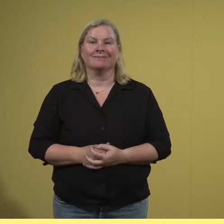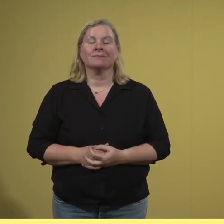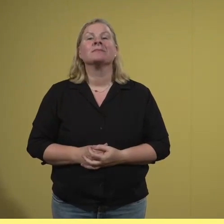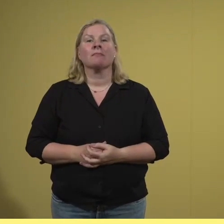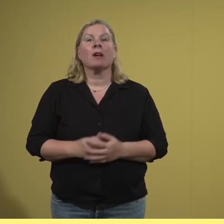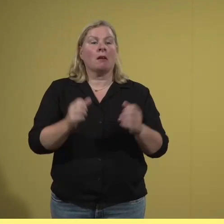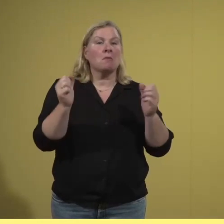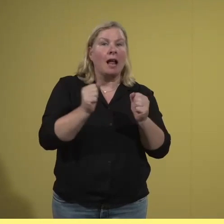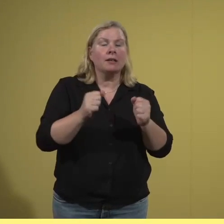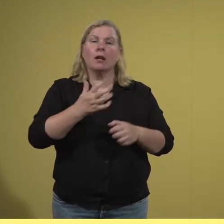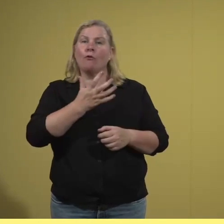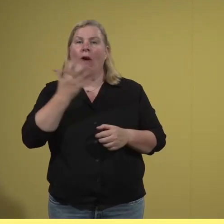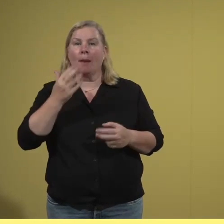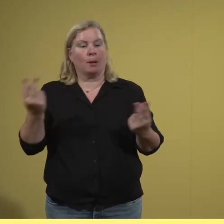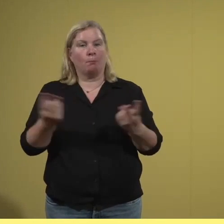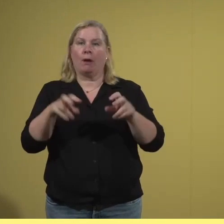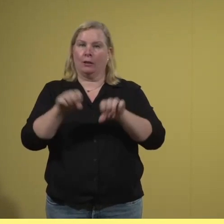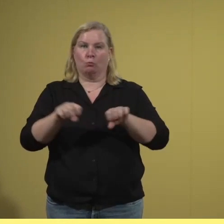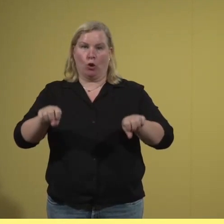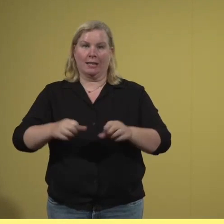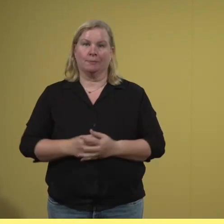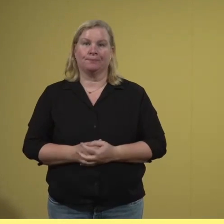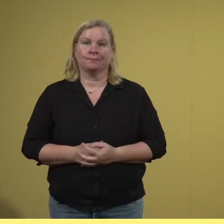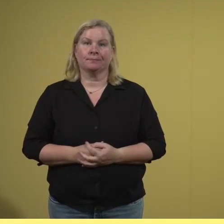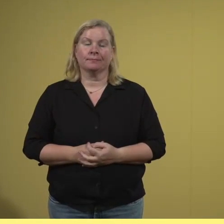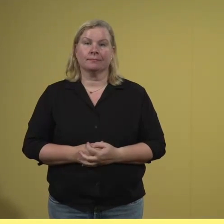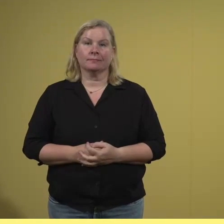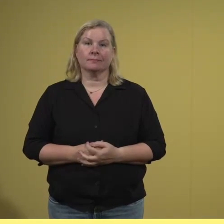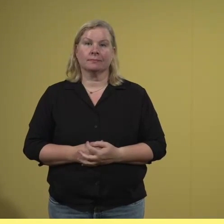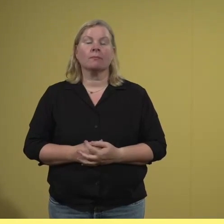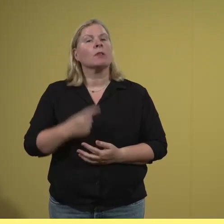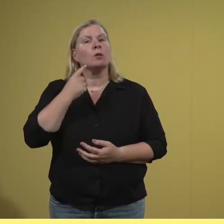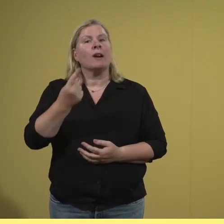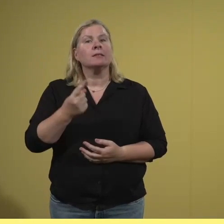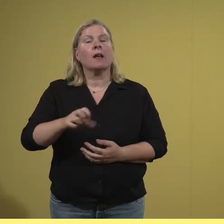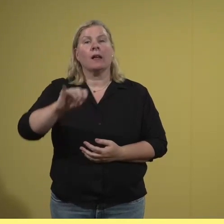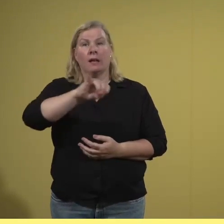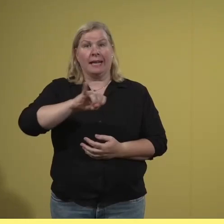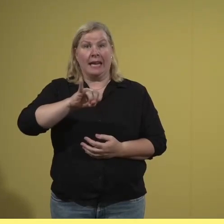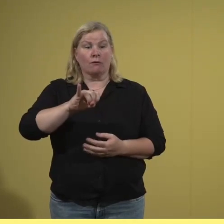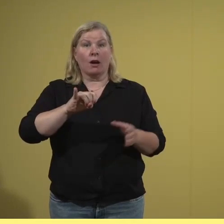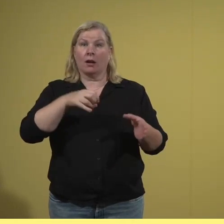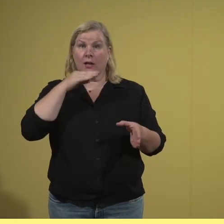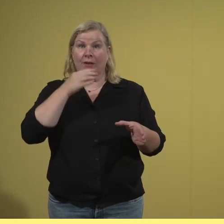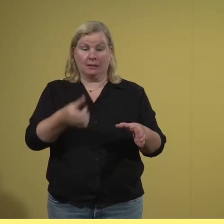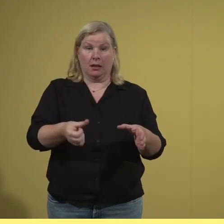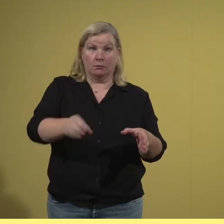Und das kannst du kalt wie warm, kannst du dir das wunderbar ziehen? Und du weißt ja, wenn du Ingwer ins Wasser gibst: